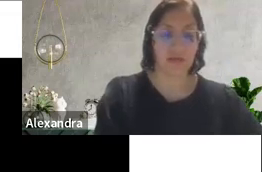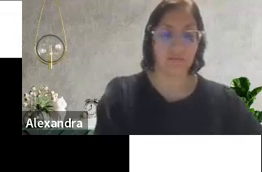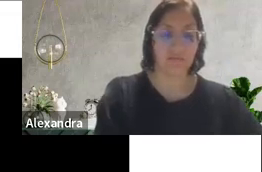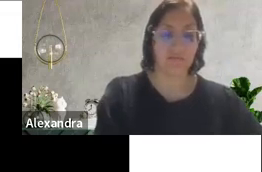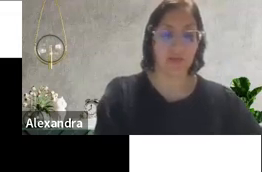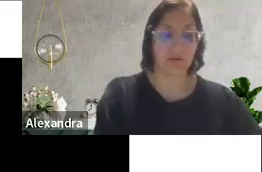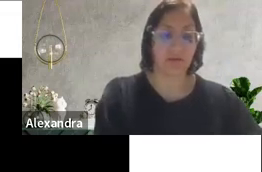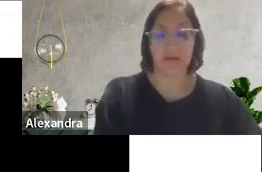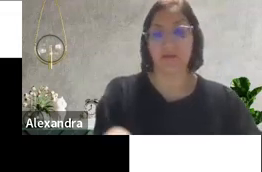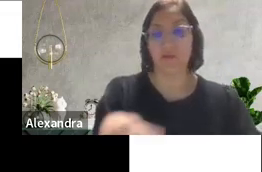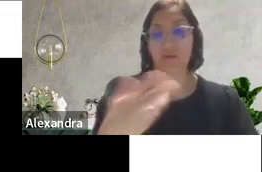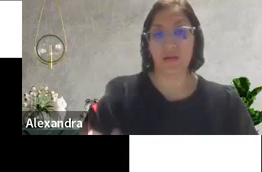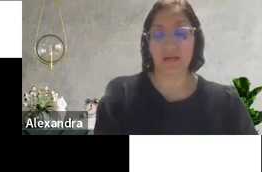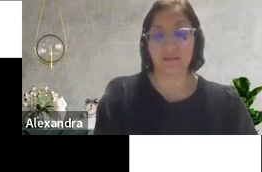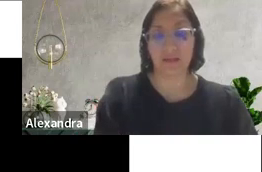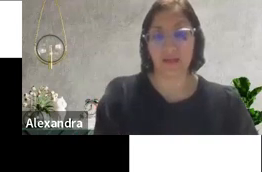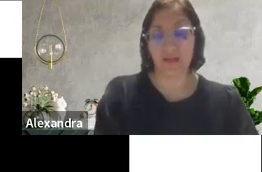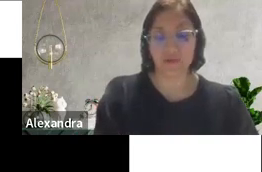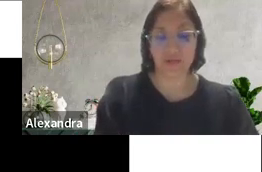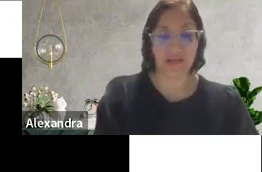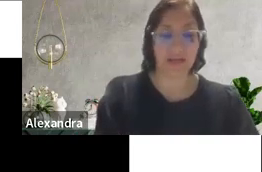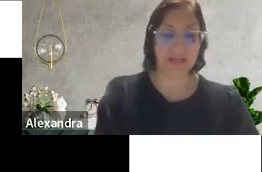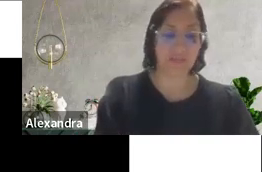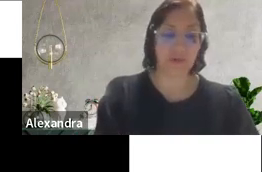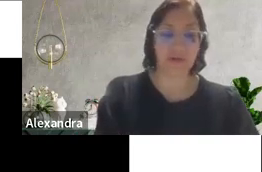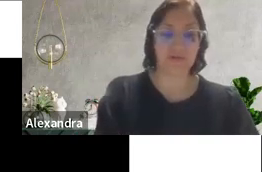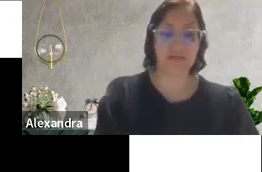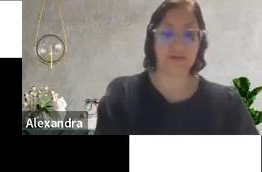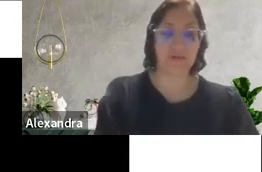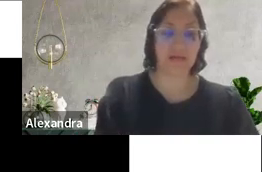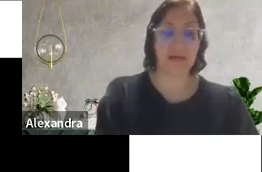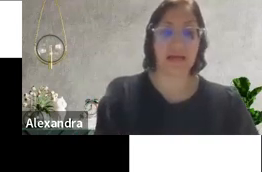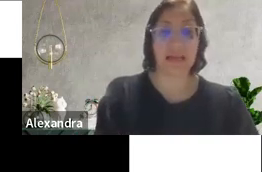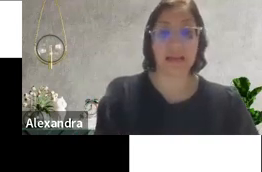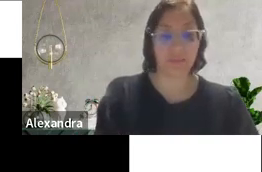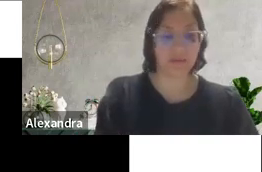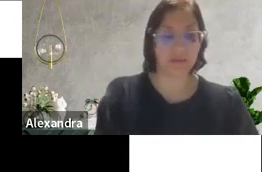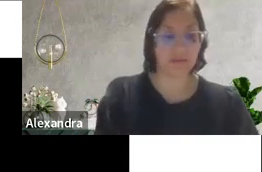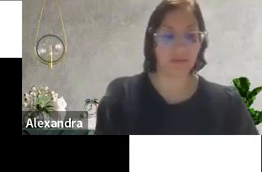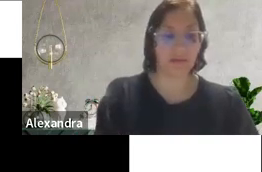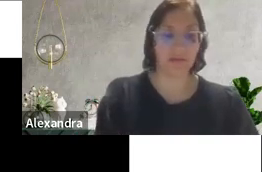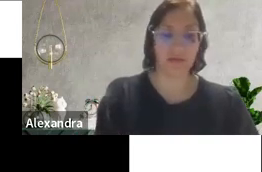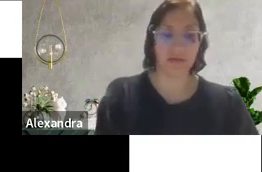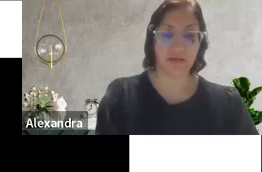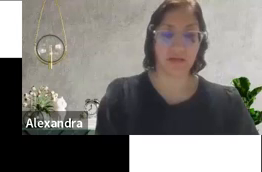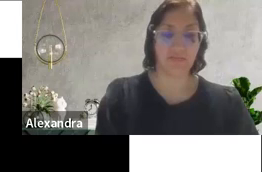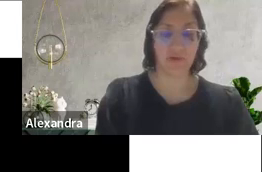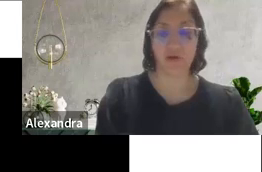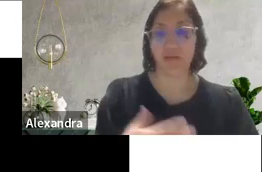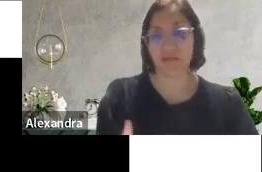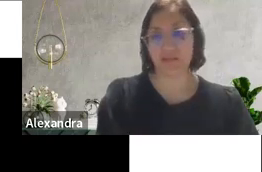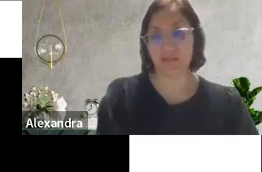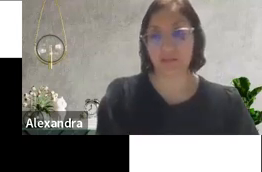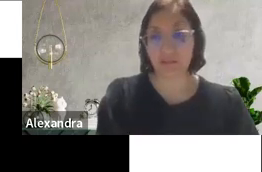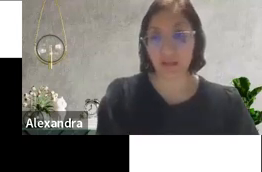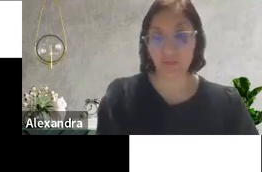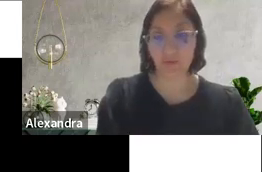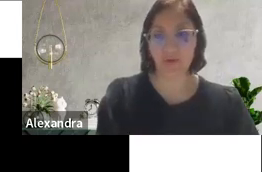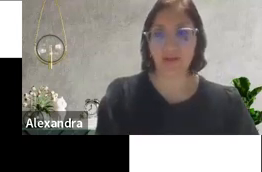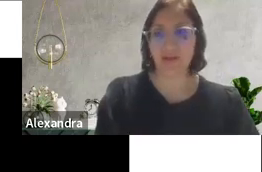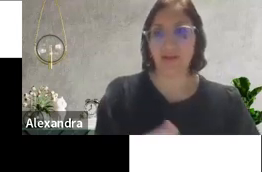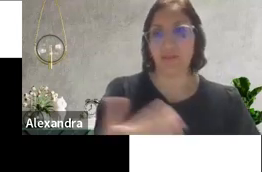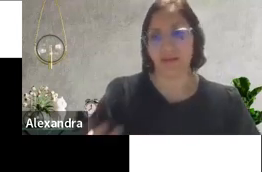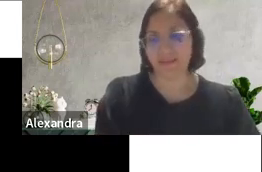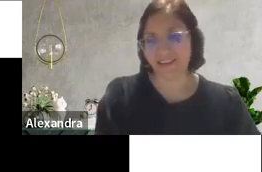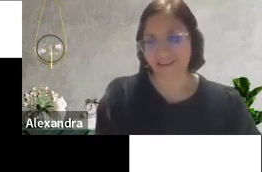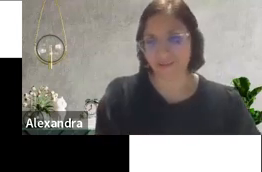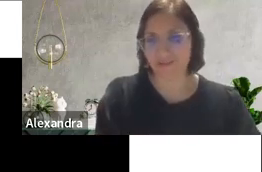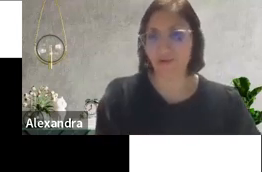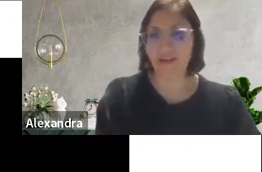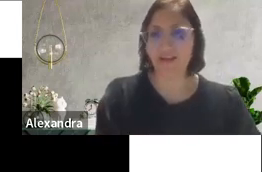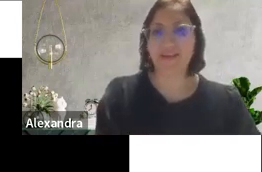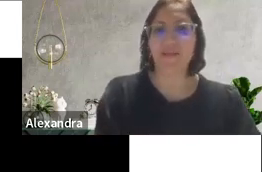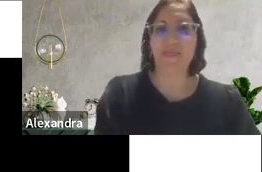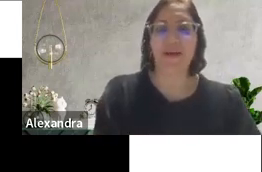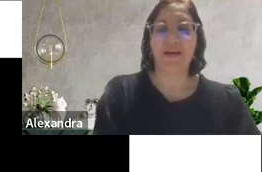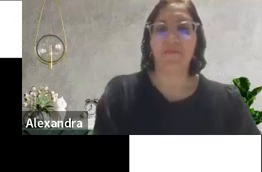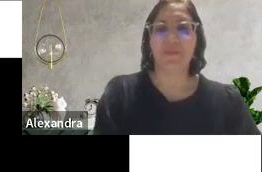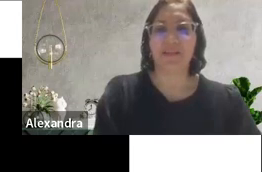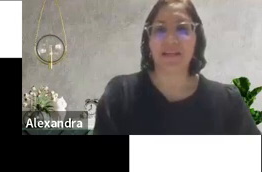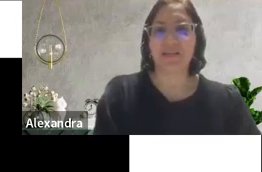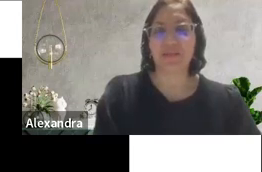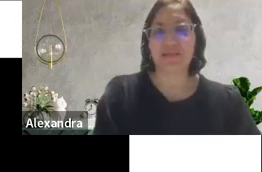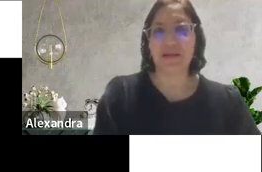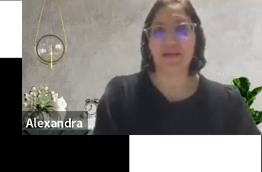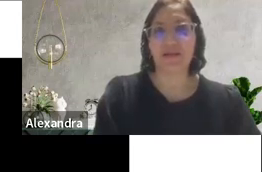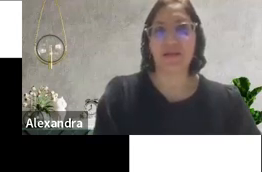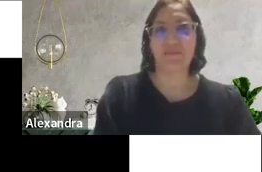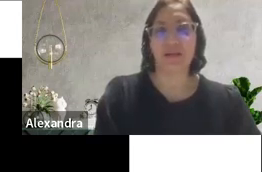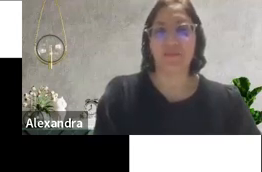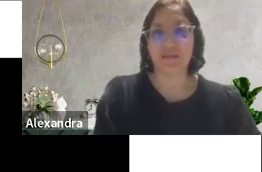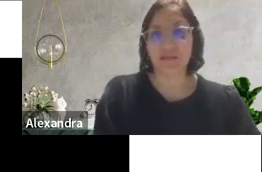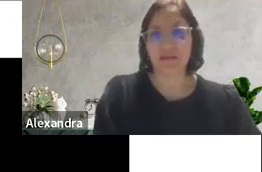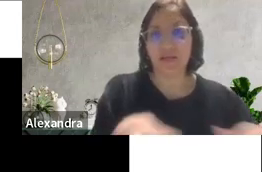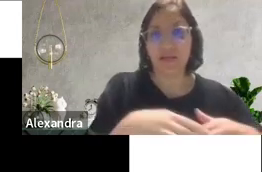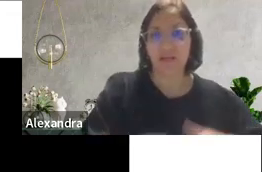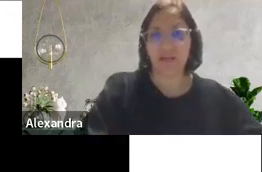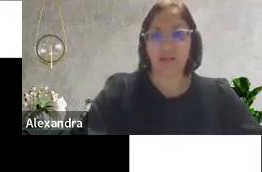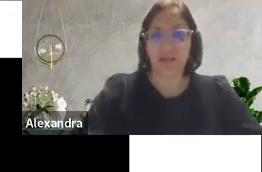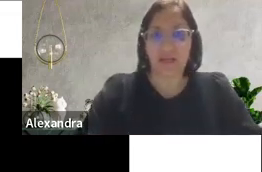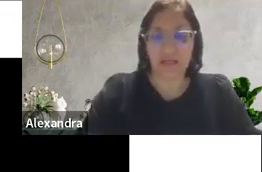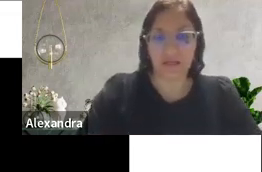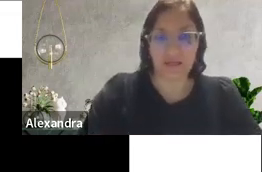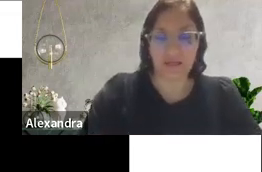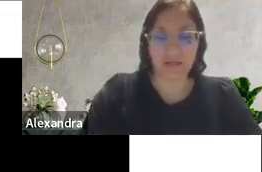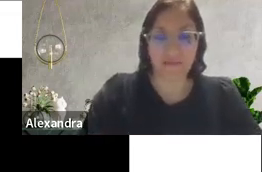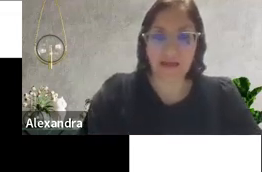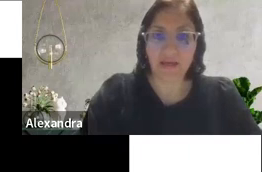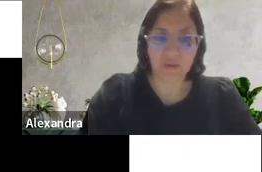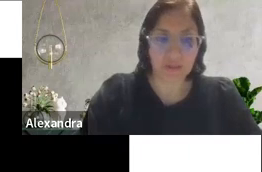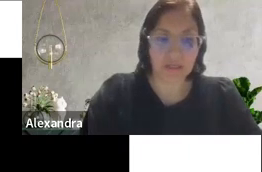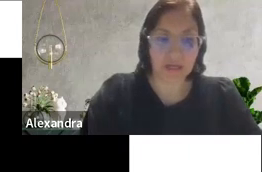a a en cuanto a las adaptaciones en la casa, se pueda utilizar una para ayudar a con la administración para que llegue a tratar de utilizar herramientas.